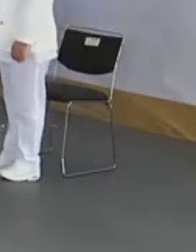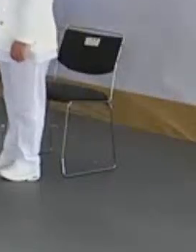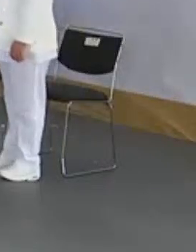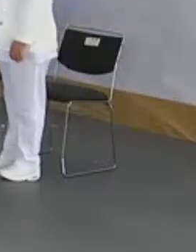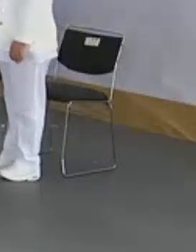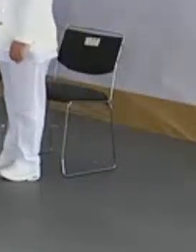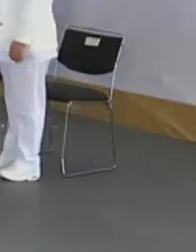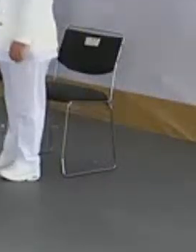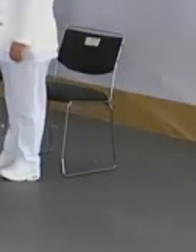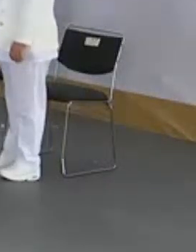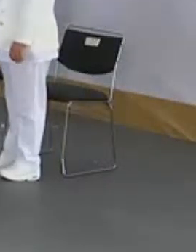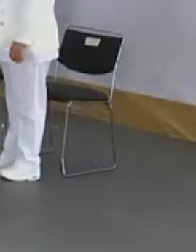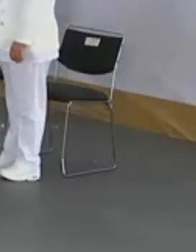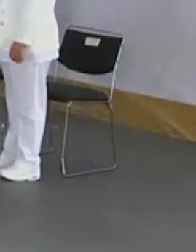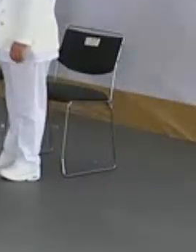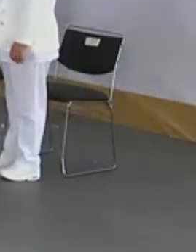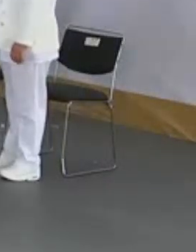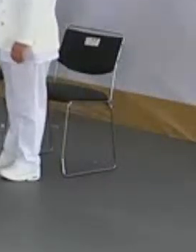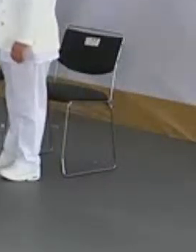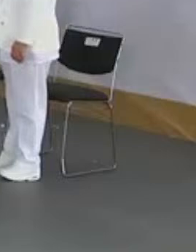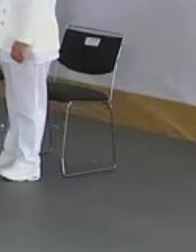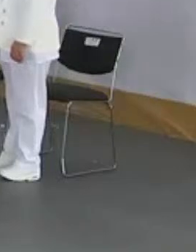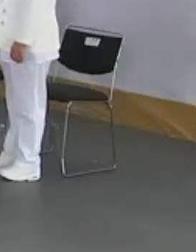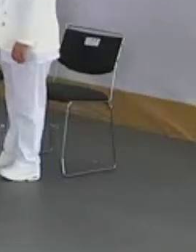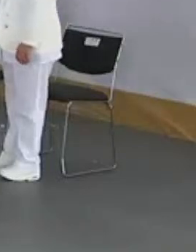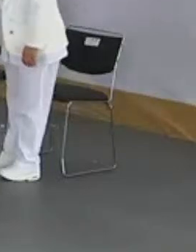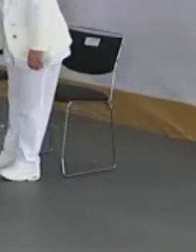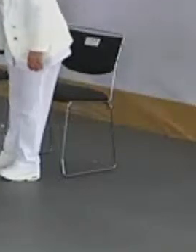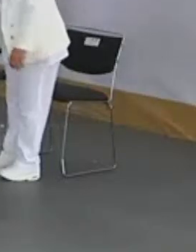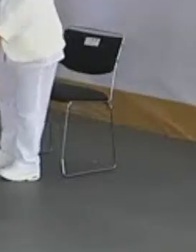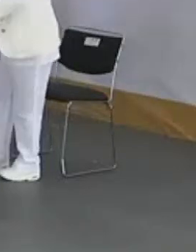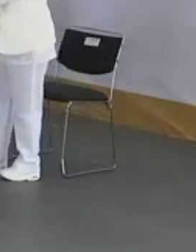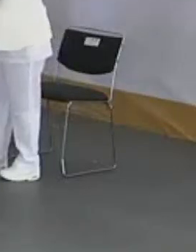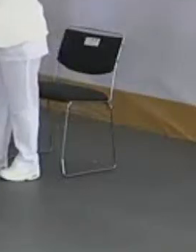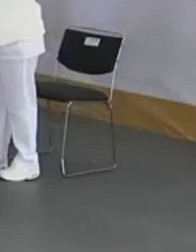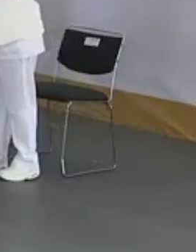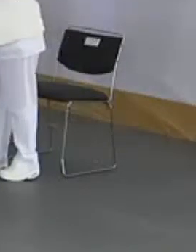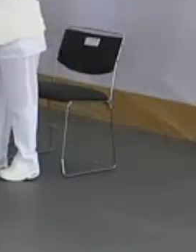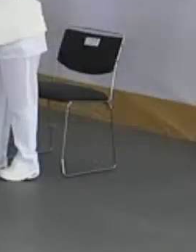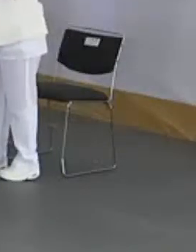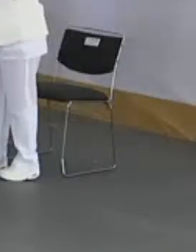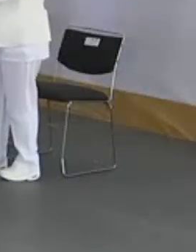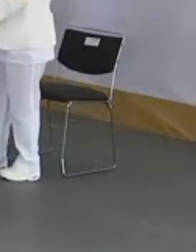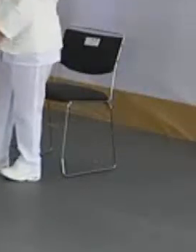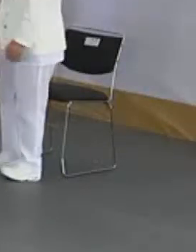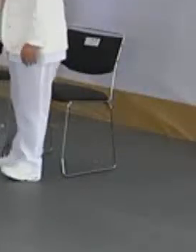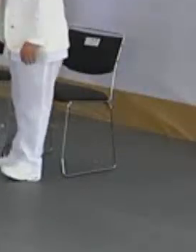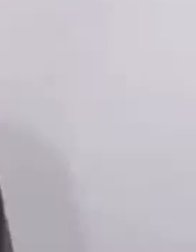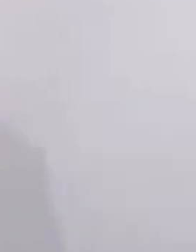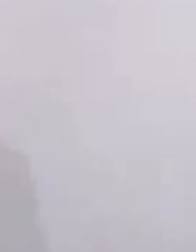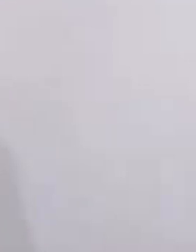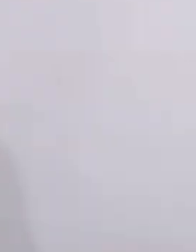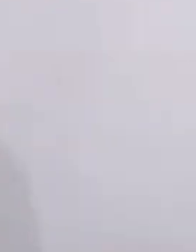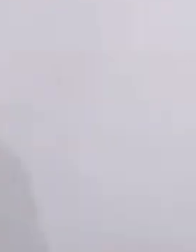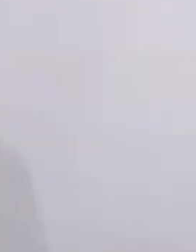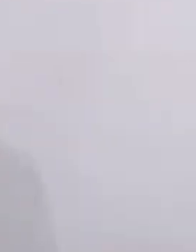El director general del Iste, Marty Batres Guardarrama,